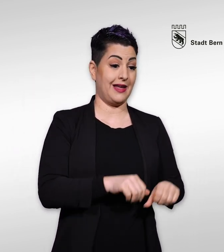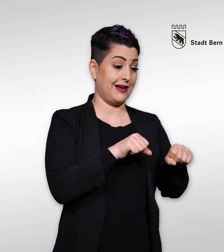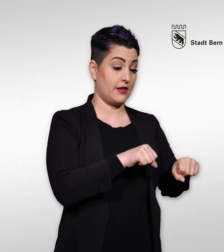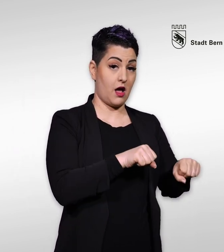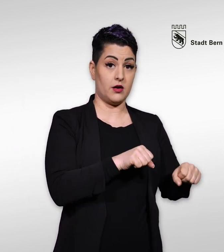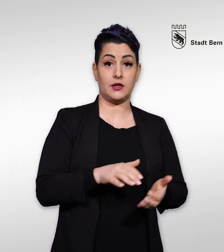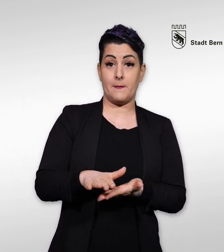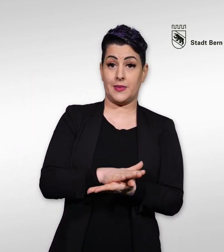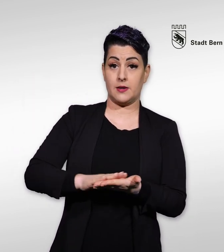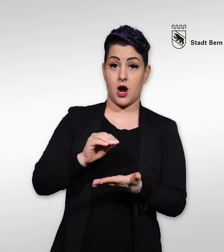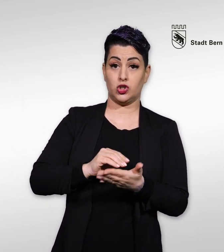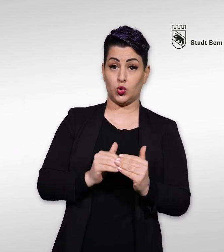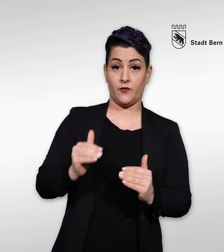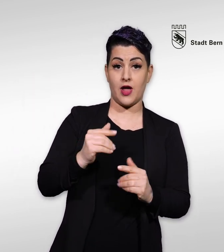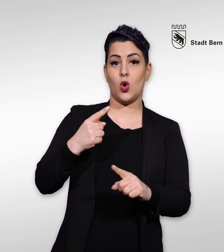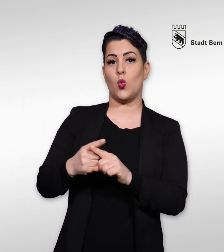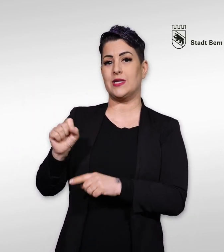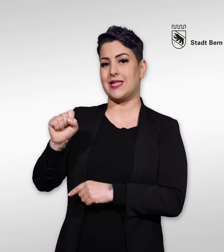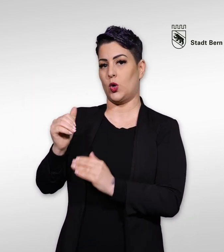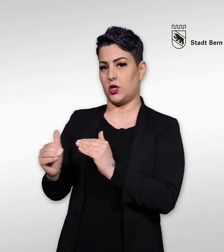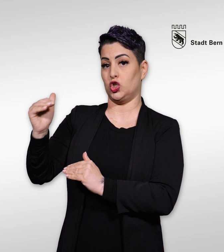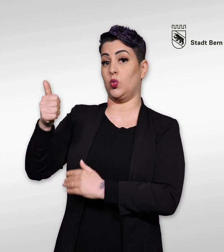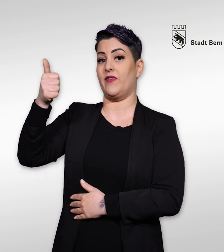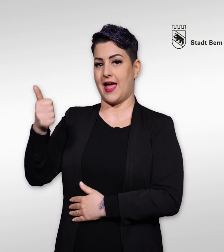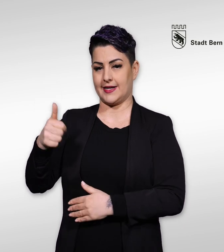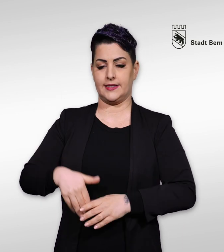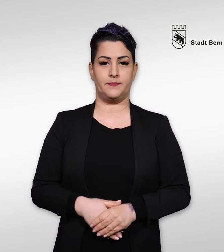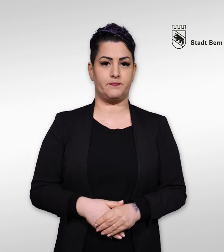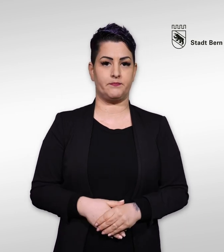Kindergarten, Primarstufe und Sekundarstufe 1.